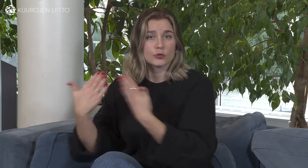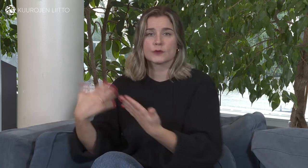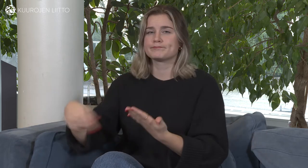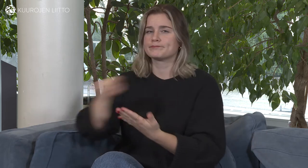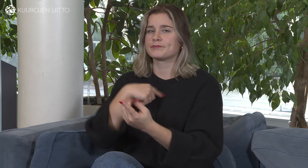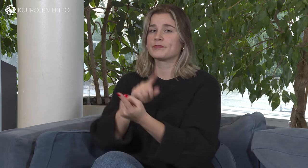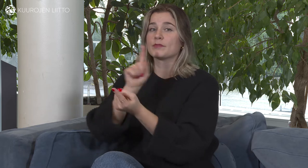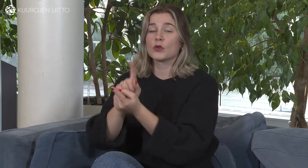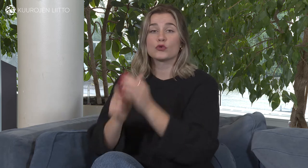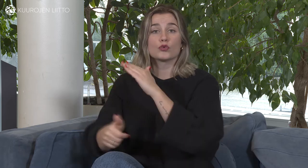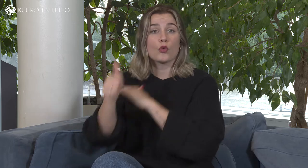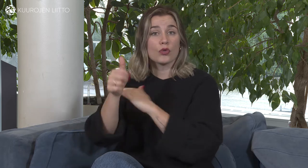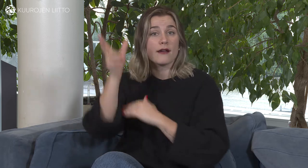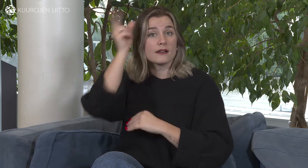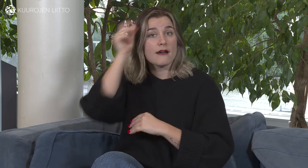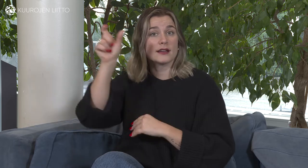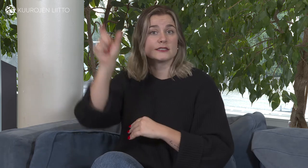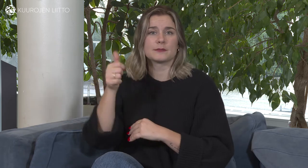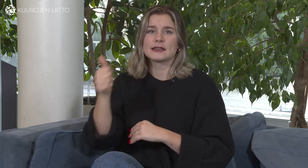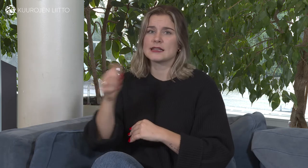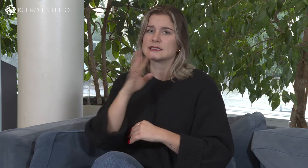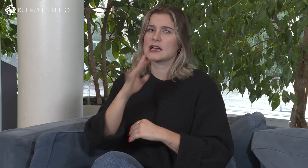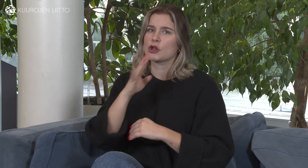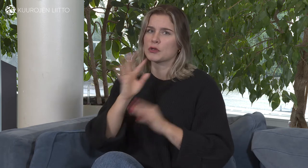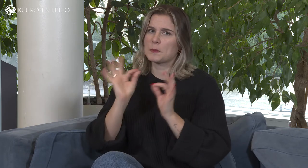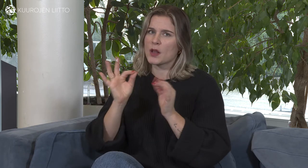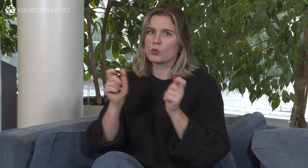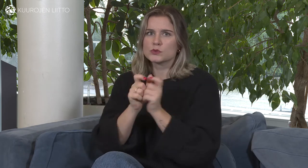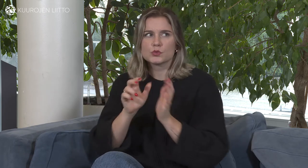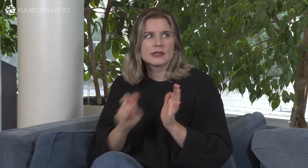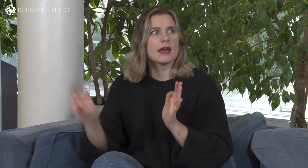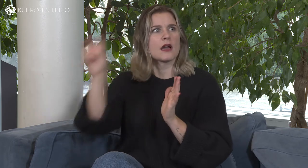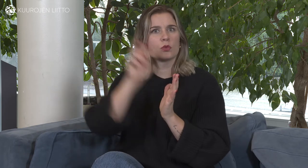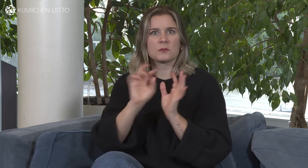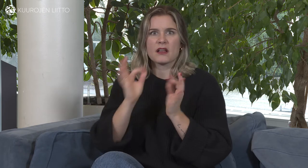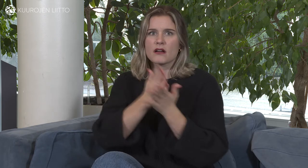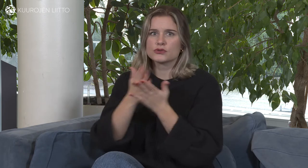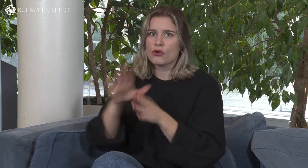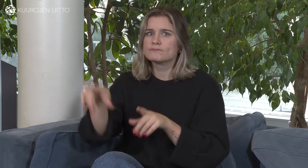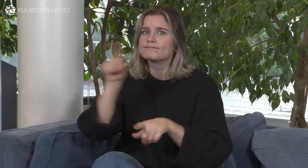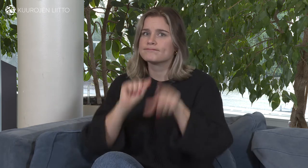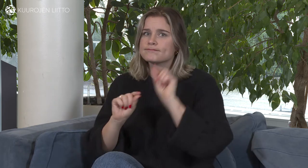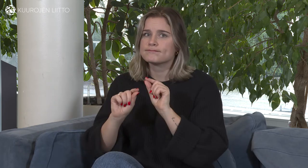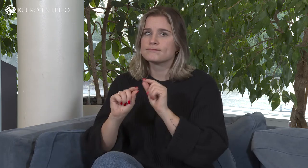Annetaan seuraavaksi johtaja Kaisa Alanteen kertoa, - mitä yhdistyskiertueelta jäi käteen.